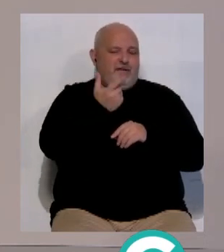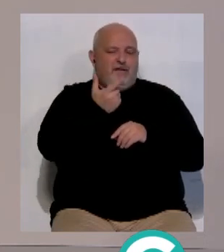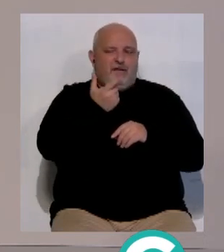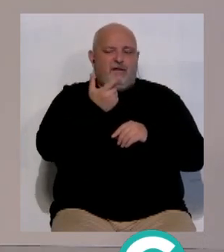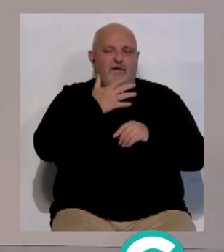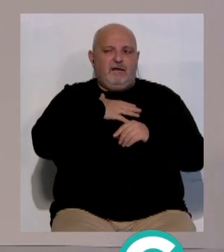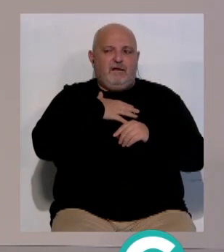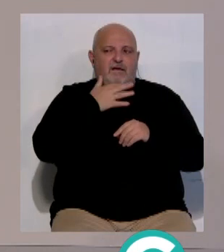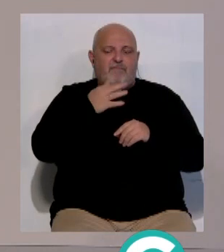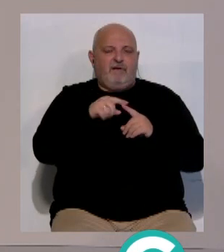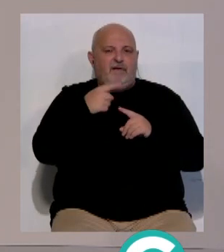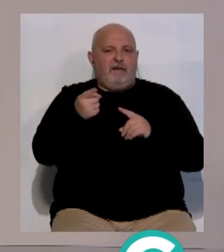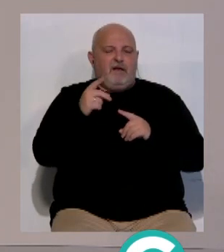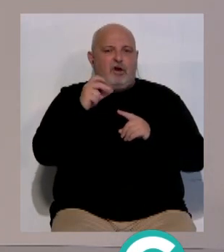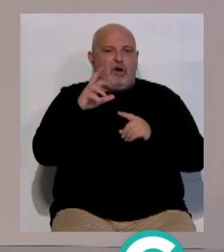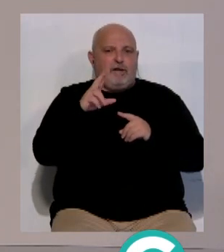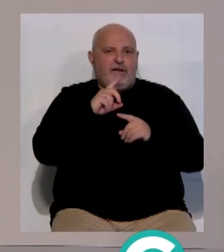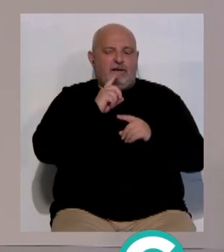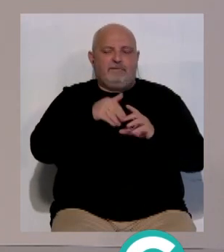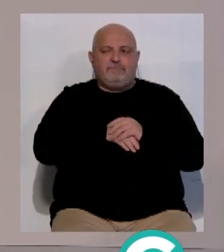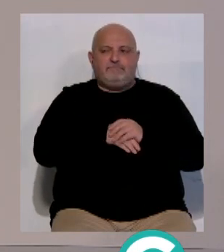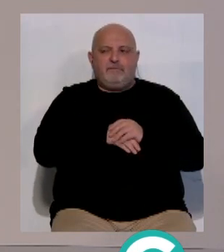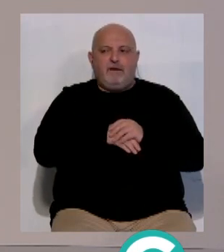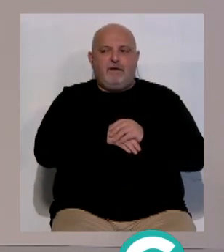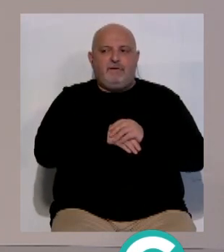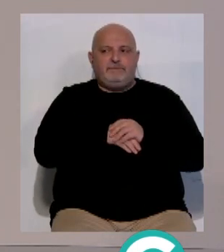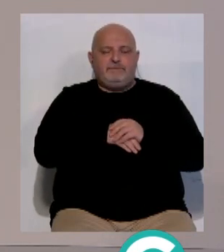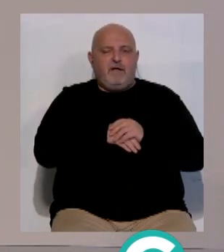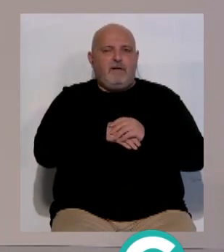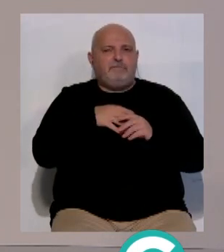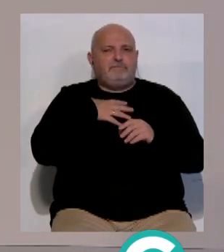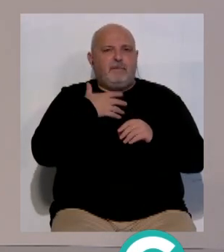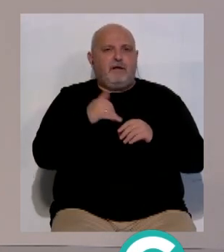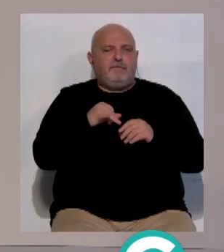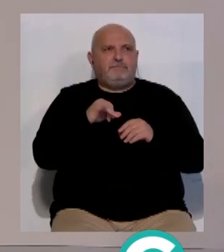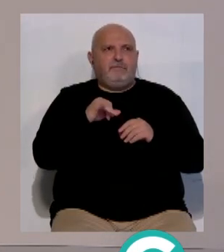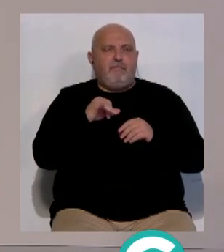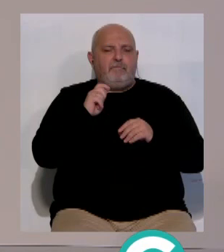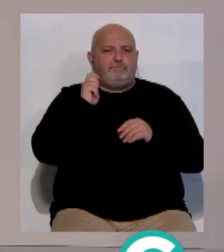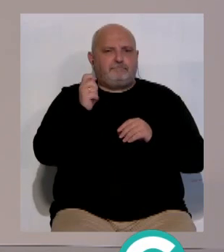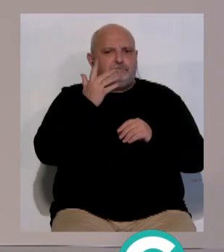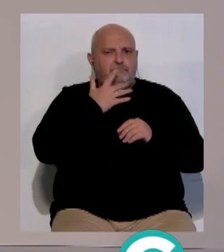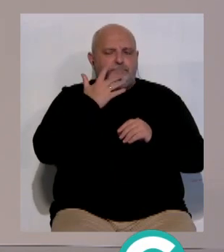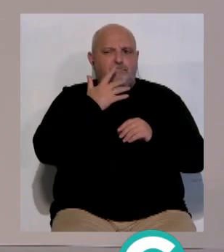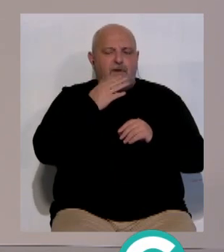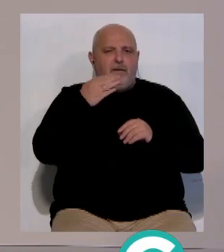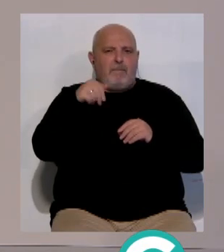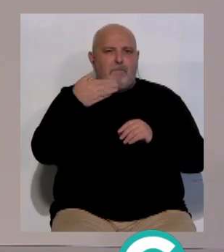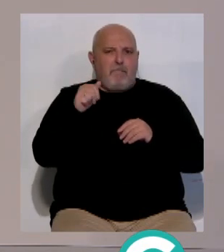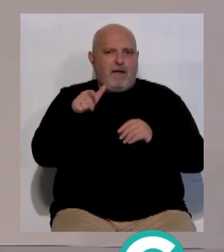la falta que le hacen a a Roger Martí inclusive era posible tarjeta amarilla a Bamba pero claro